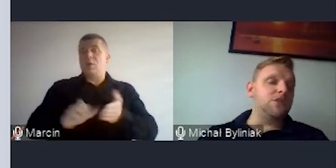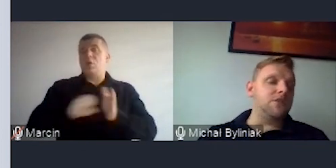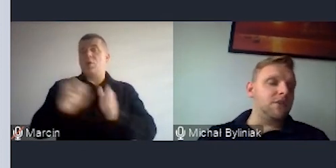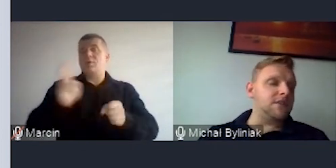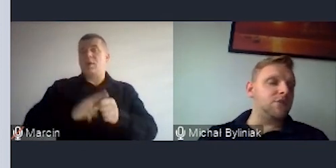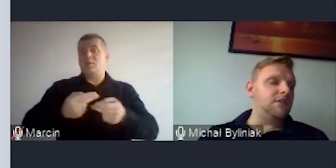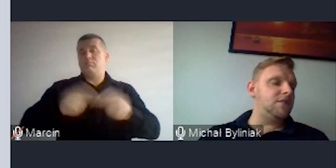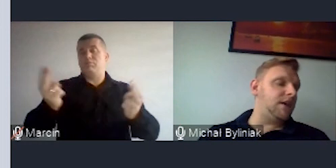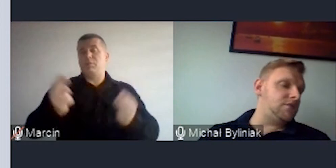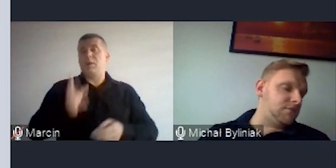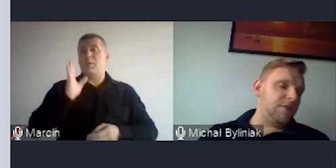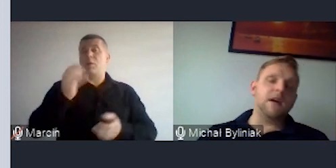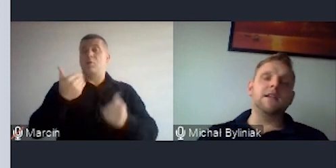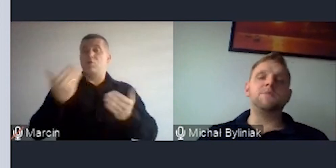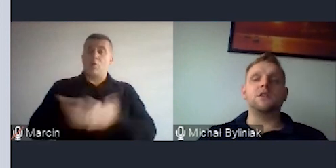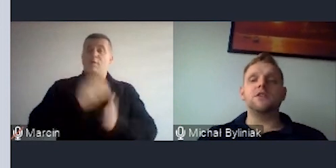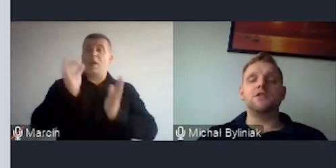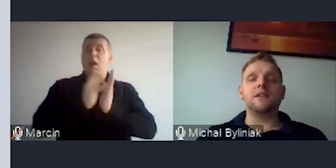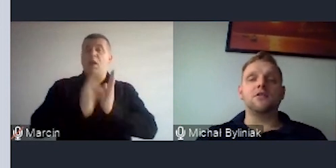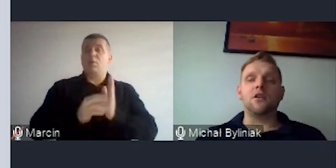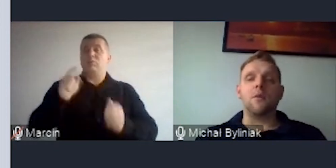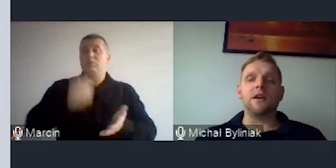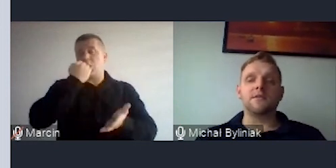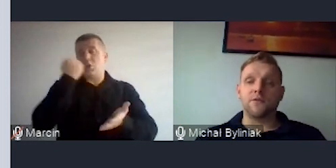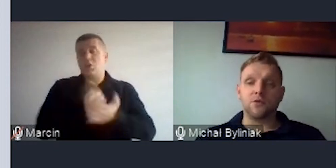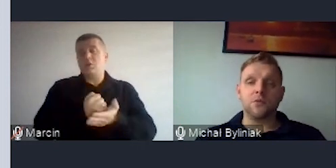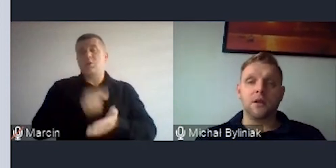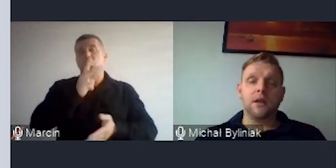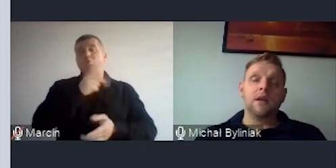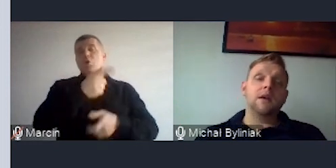Później, żeby go zaktualizować, wymagana jest pieczęć tego kto operat stworzył,